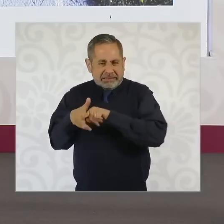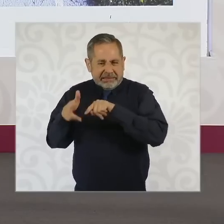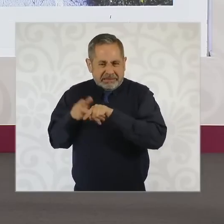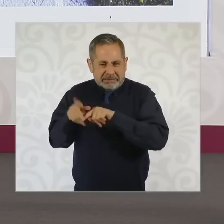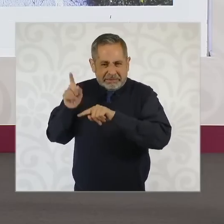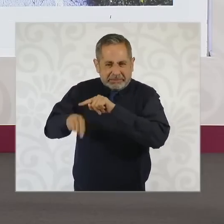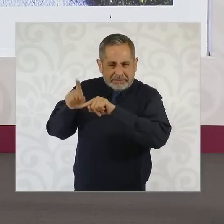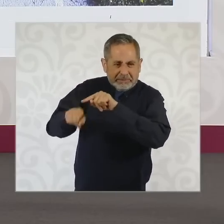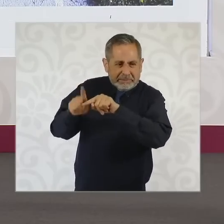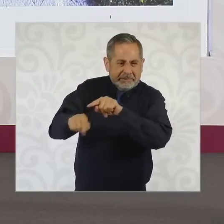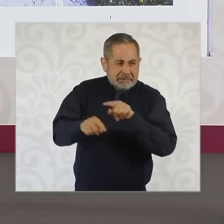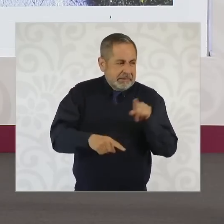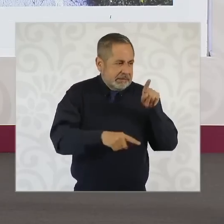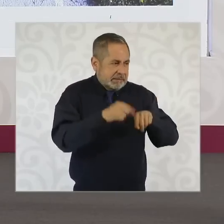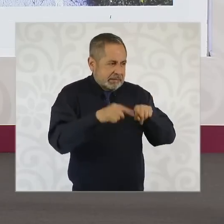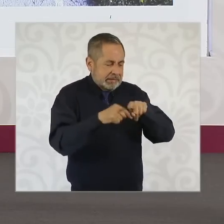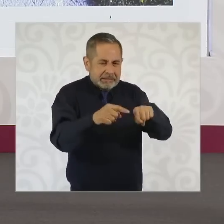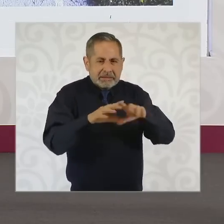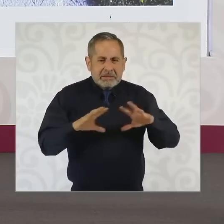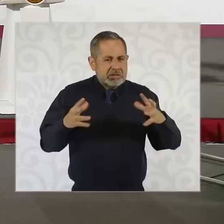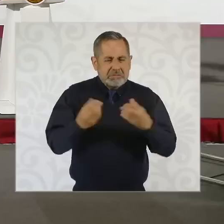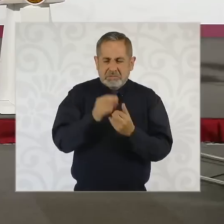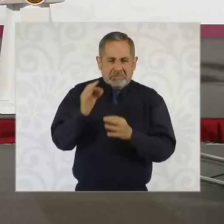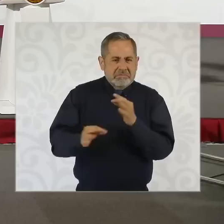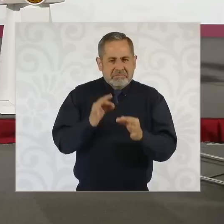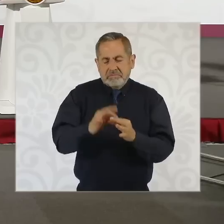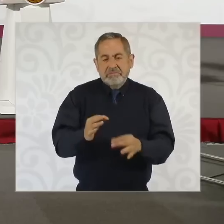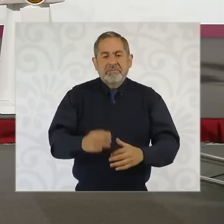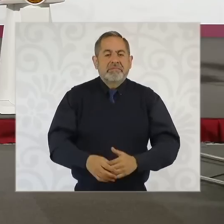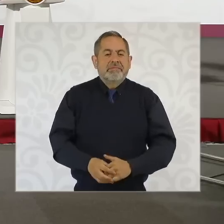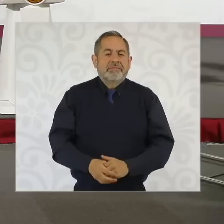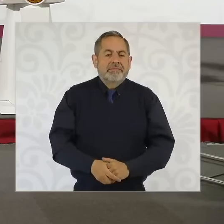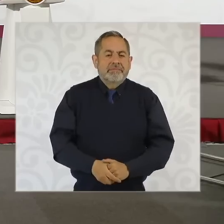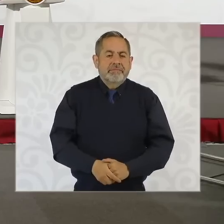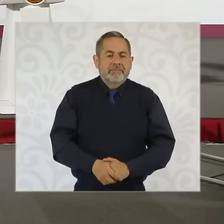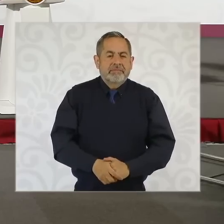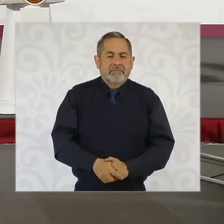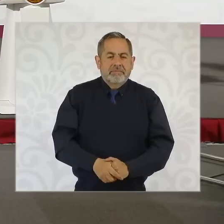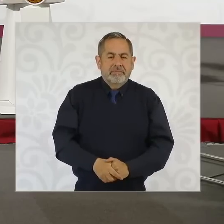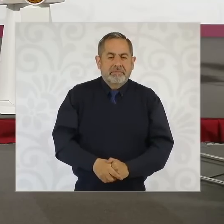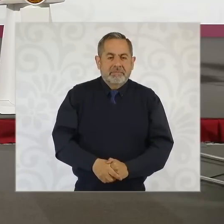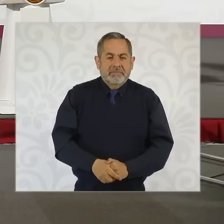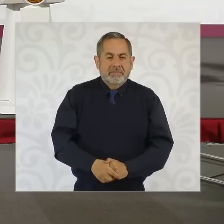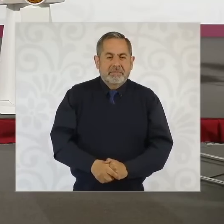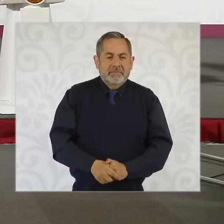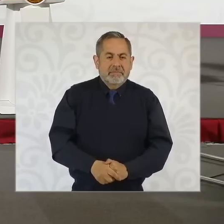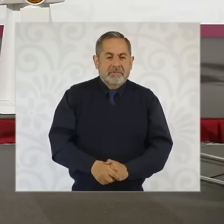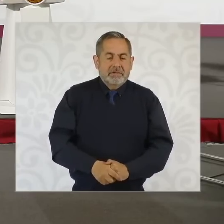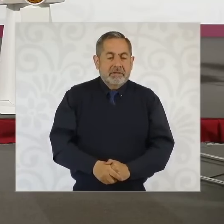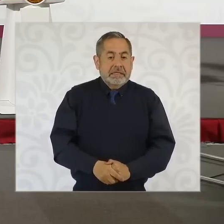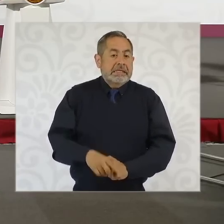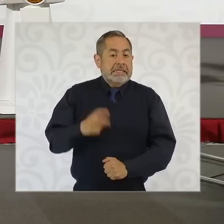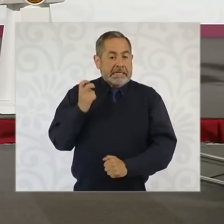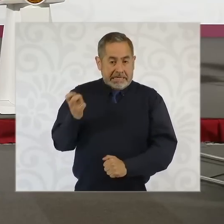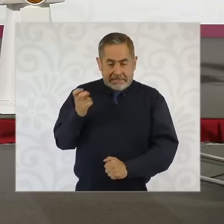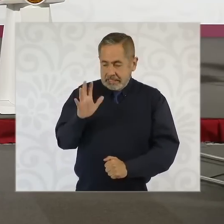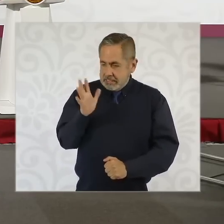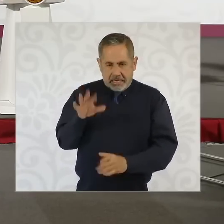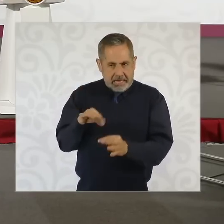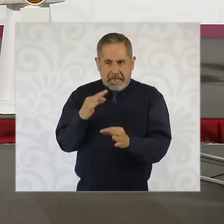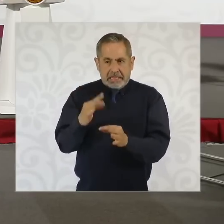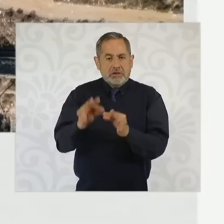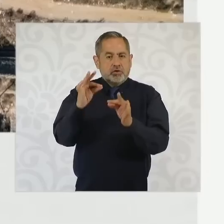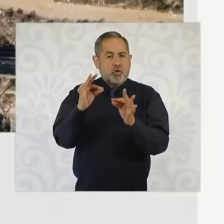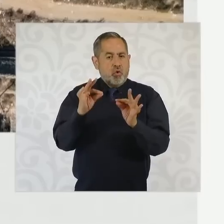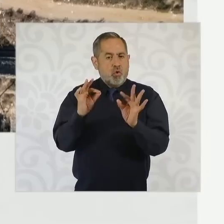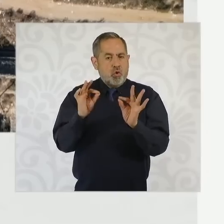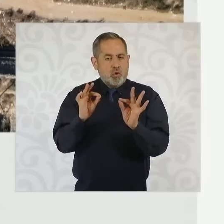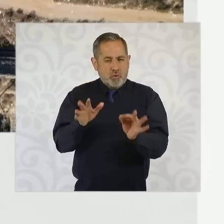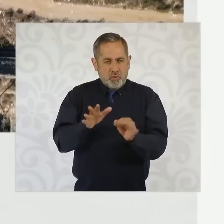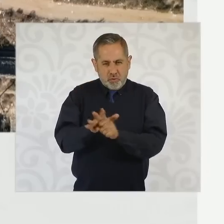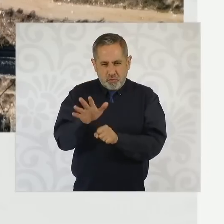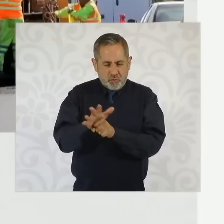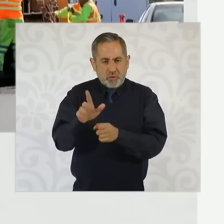cuadrados de superficie atendida la siguiente es esto ya son las repavimentación eh aquí